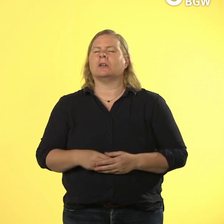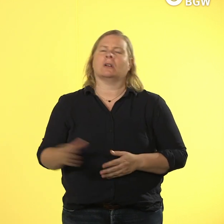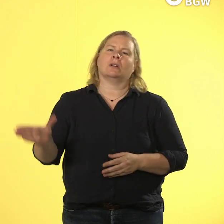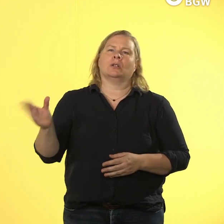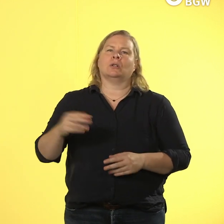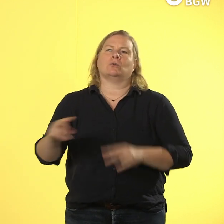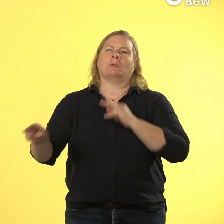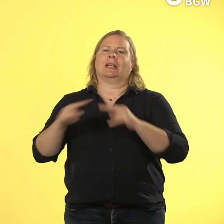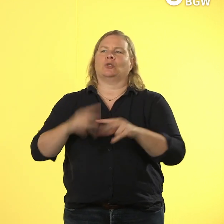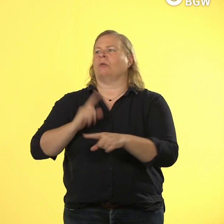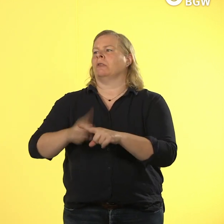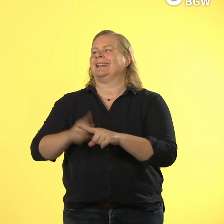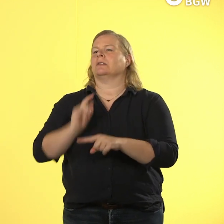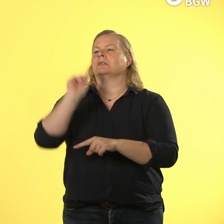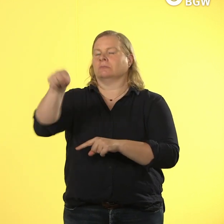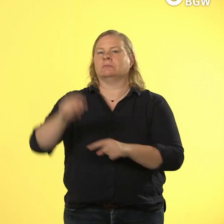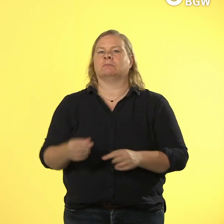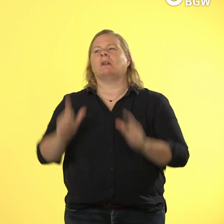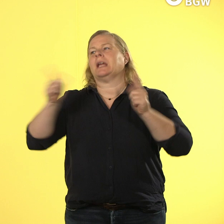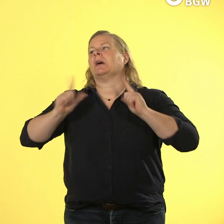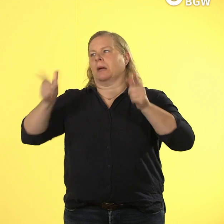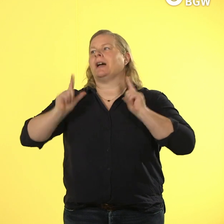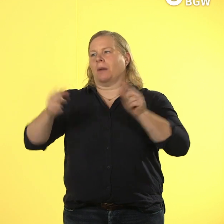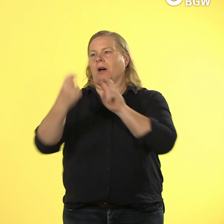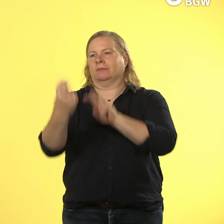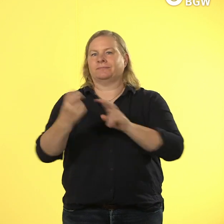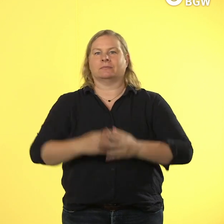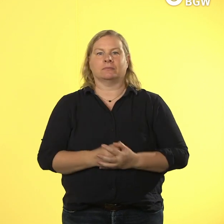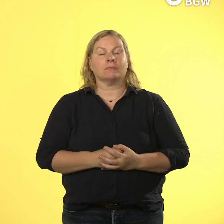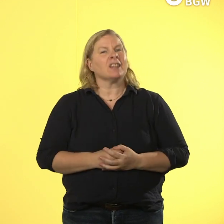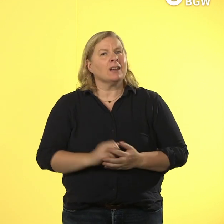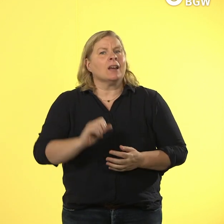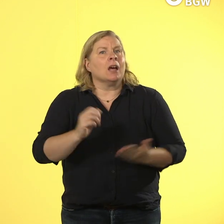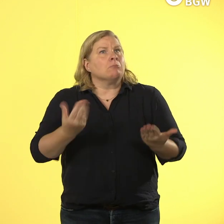Im ersten Moment fühlt sich das gut an, wenn wir uns zusammen treffen, abends beim Griechen losjammern.